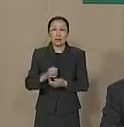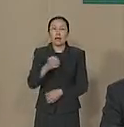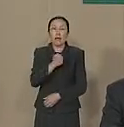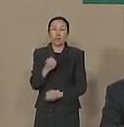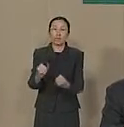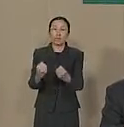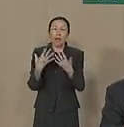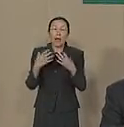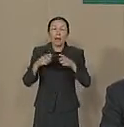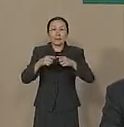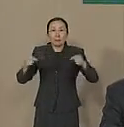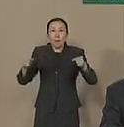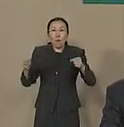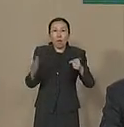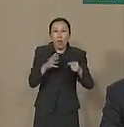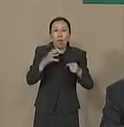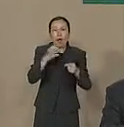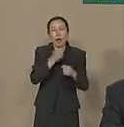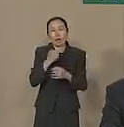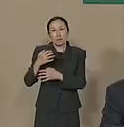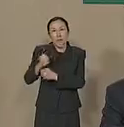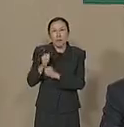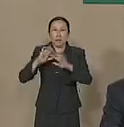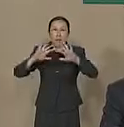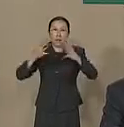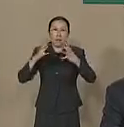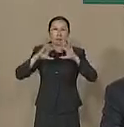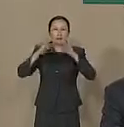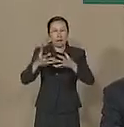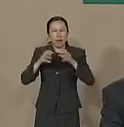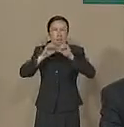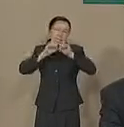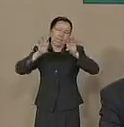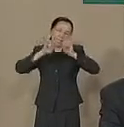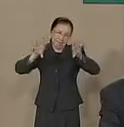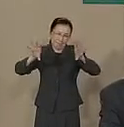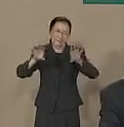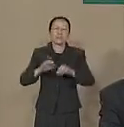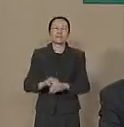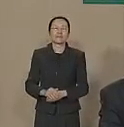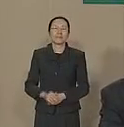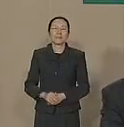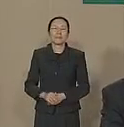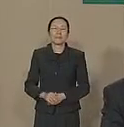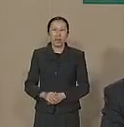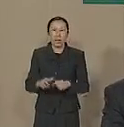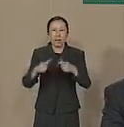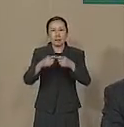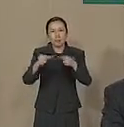｢核兵器のない世界を｣という声を 広げに広げましょう (浦吉) 共産党が目指す